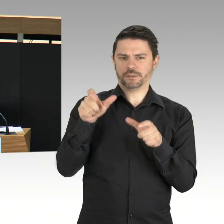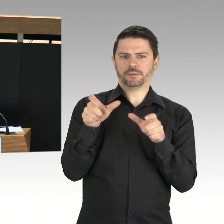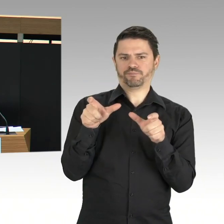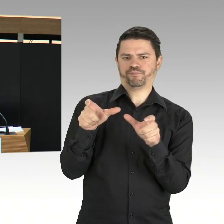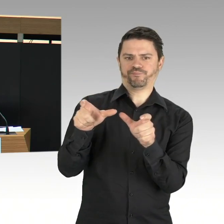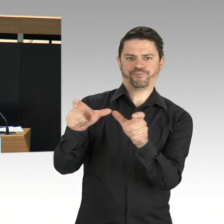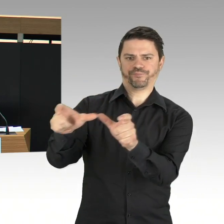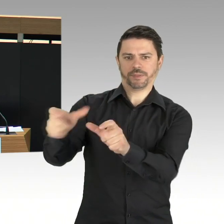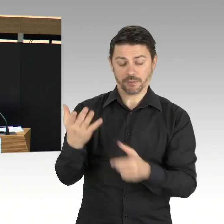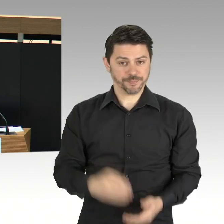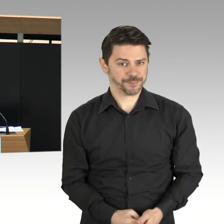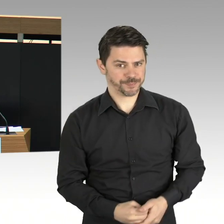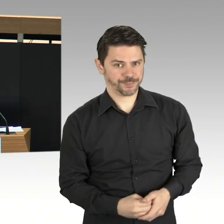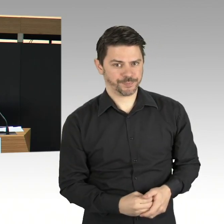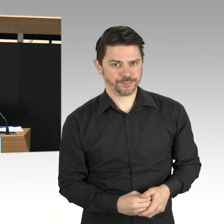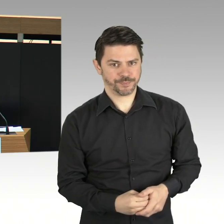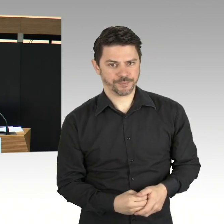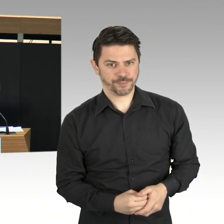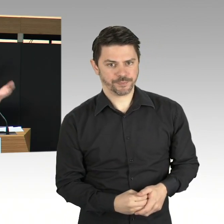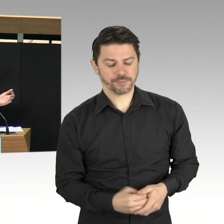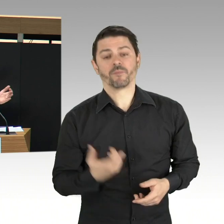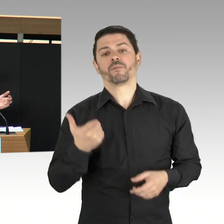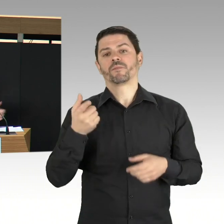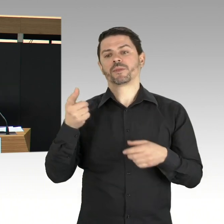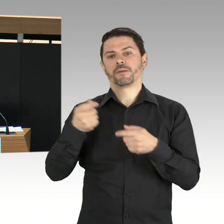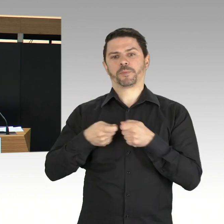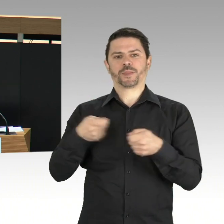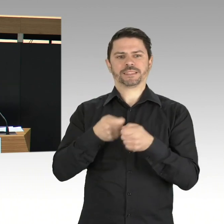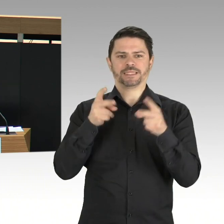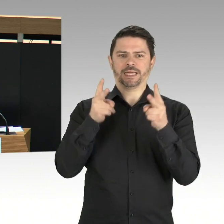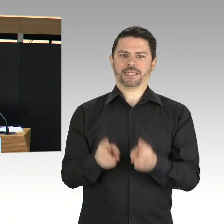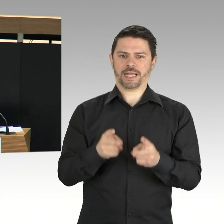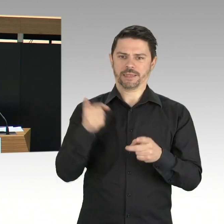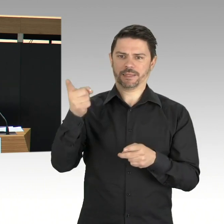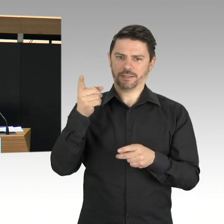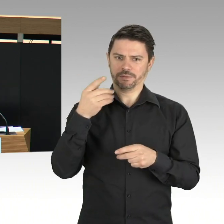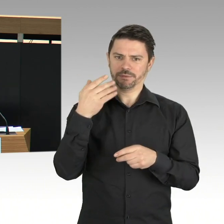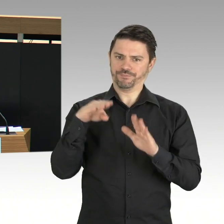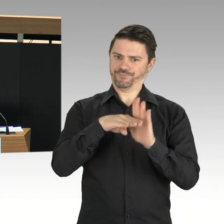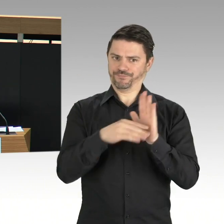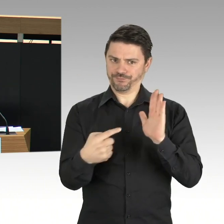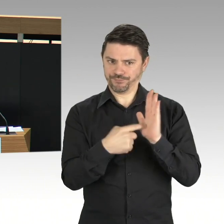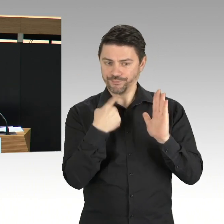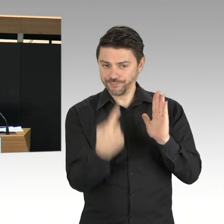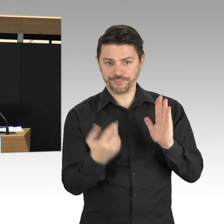wenn das Bundesverfassungsgericht dieses Gesetz kippt. Nee, das werden sie nicht, bis Mitte 21 haben wir einen qualifizierten Mietspiegel